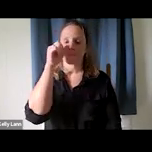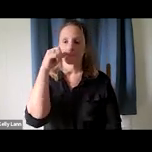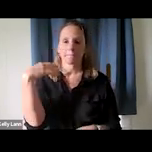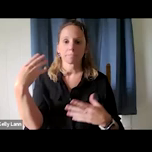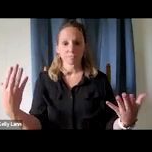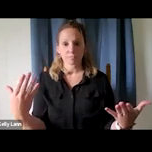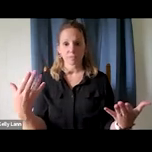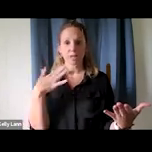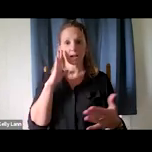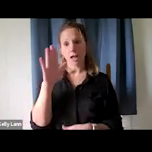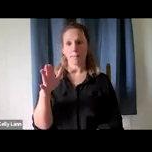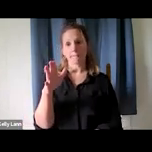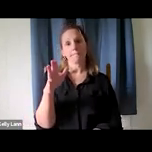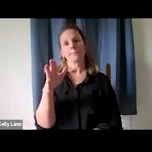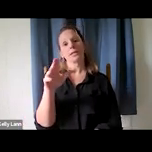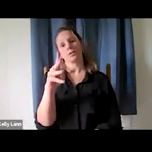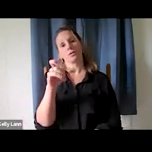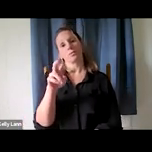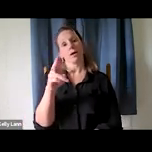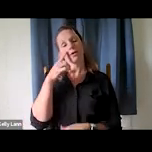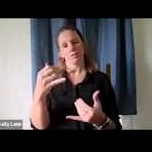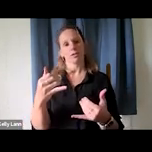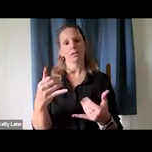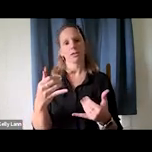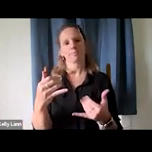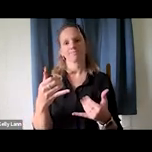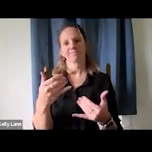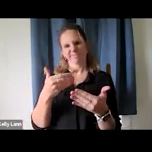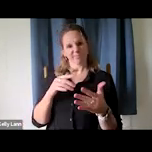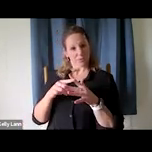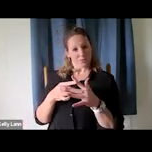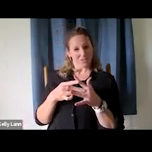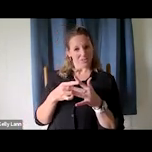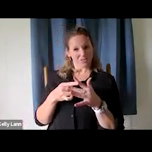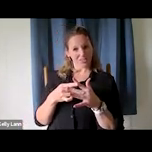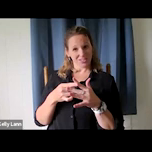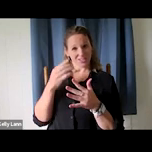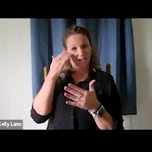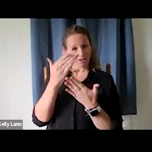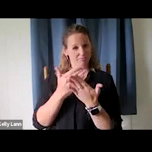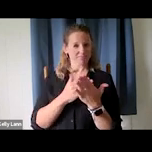y hoy seré su moderadora. Antes de empezar, solo hay que repasar algunos puntos.